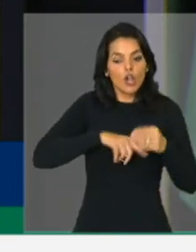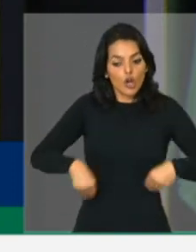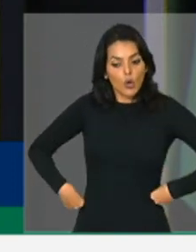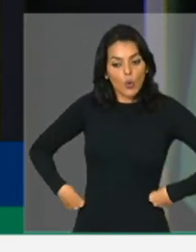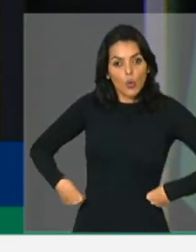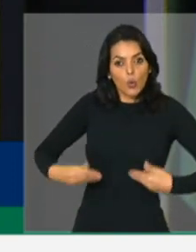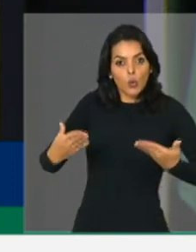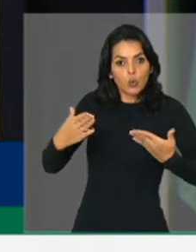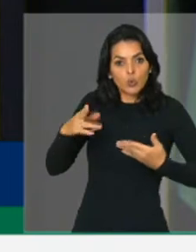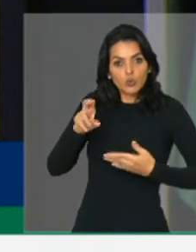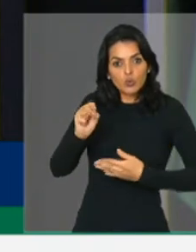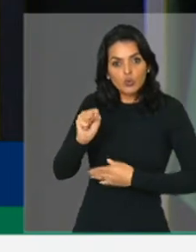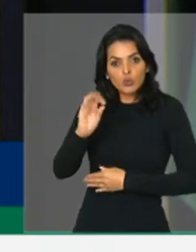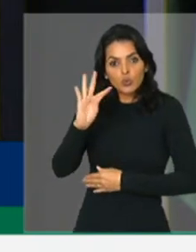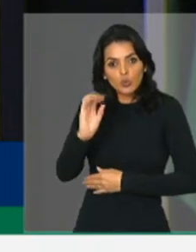IMPRESSIONANTE DE TODOS, 5.4 TRILHÕES DE REAIS CALCULADO